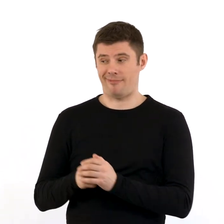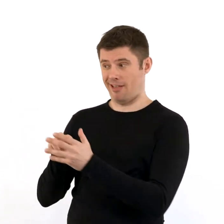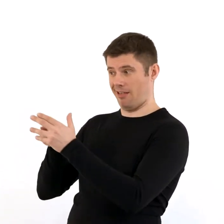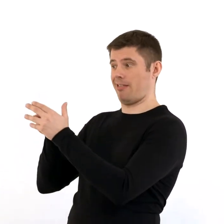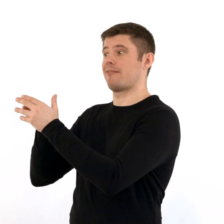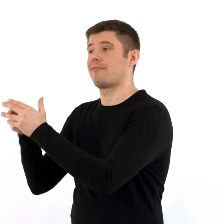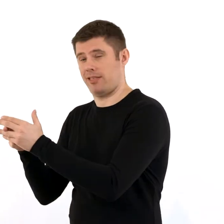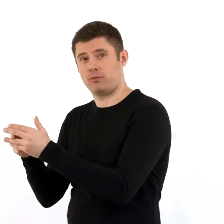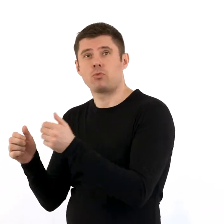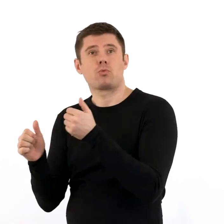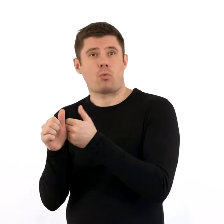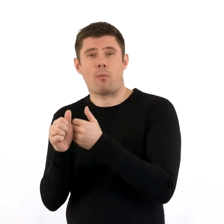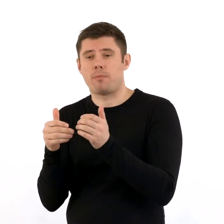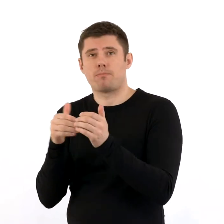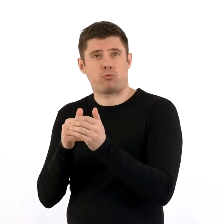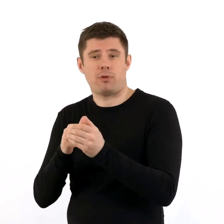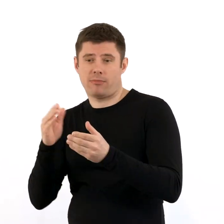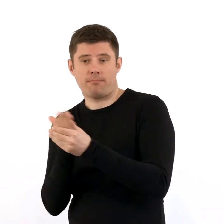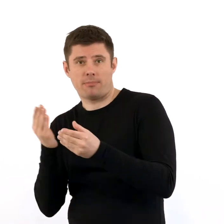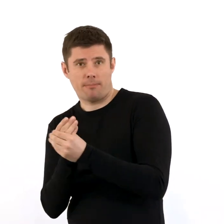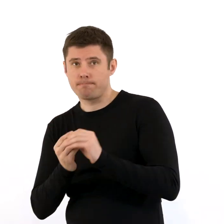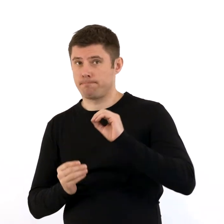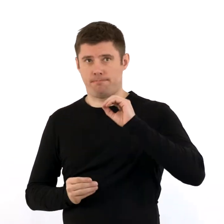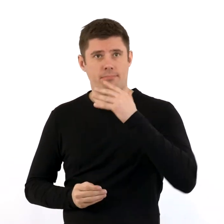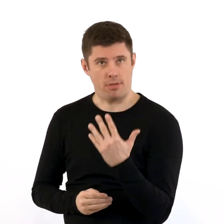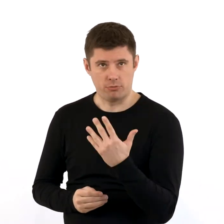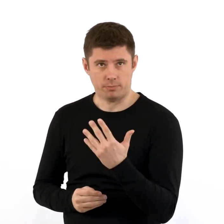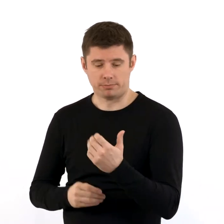Do rejestracji potrzebne są: